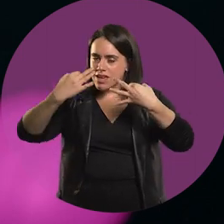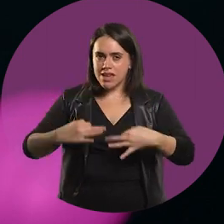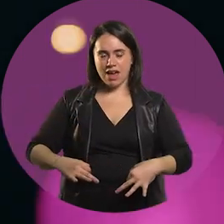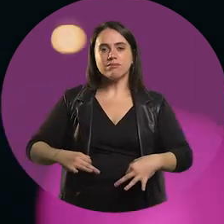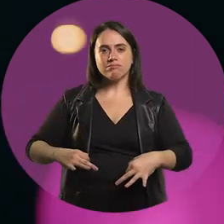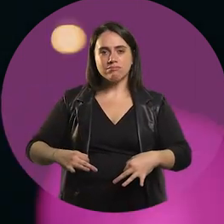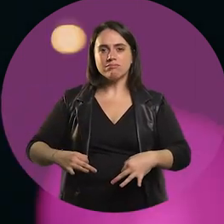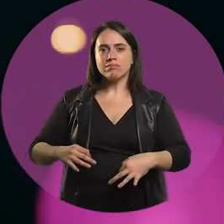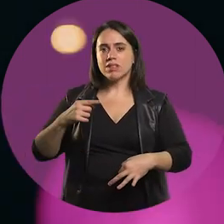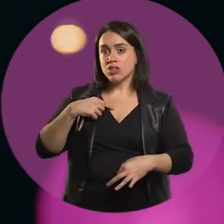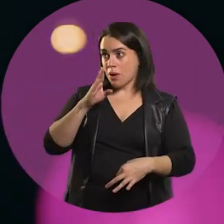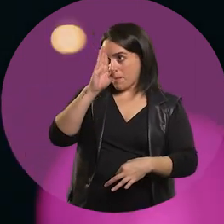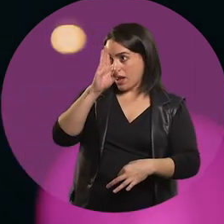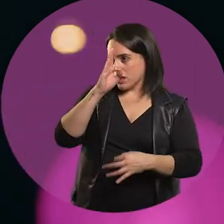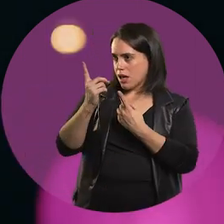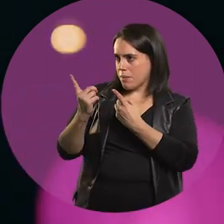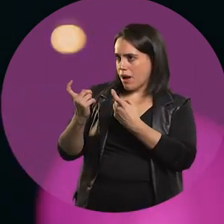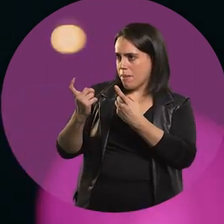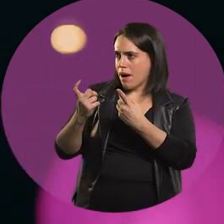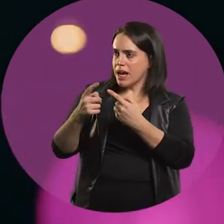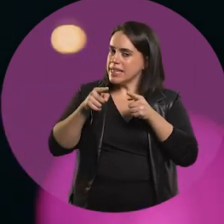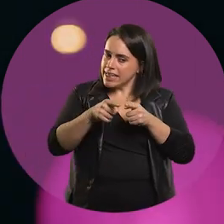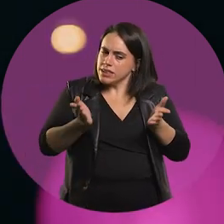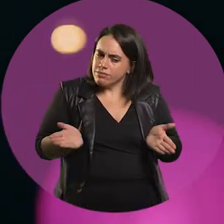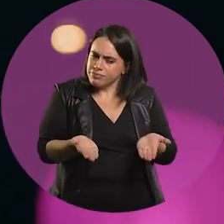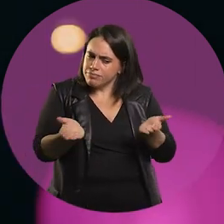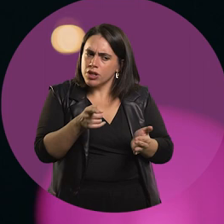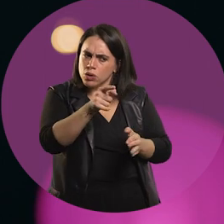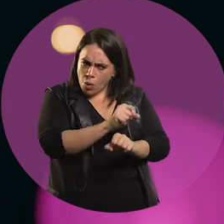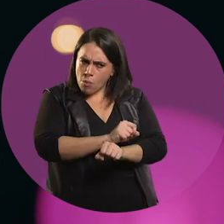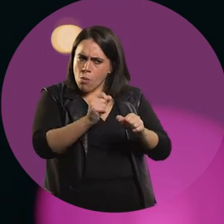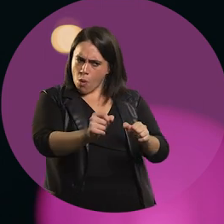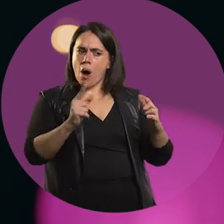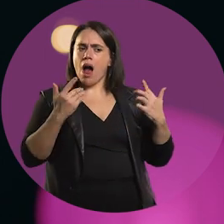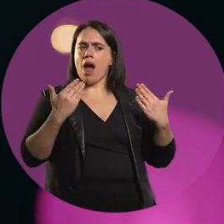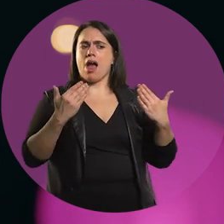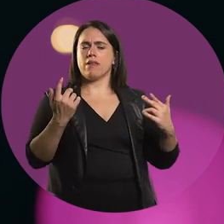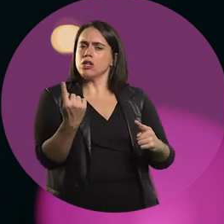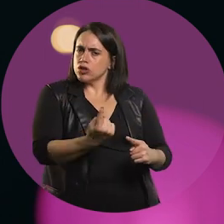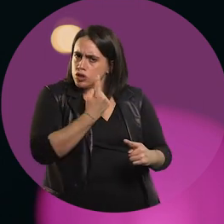Y siempre me incentivaba a ser una persona independiente y autónoma.